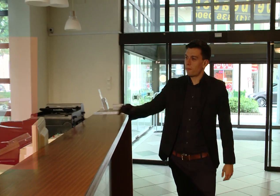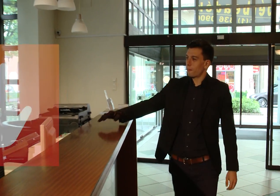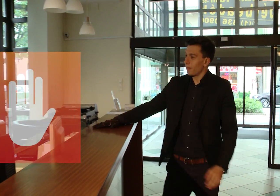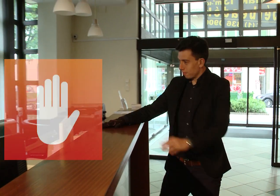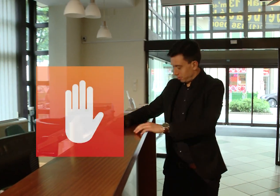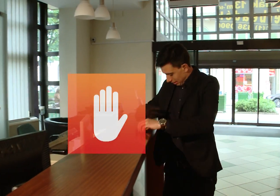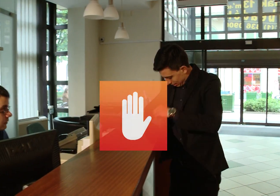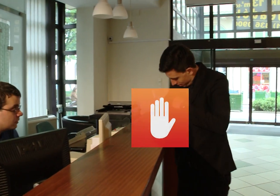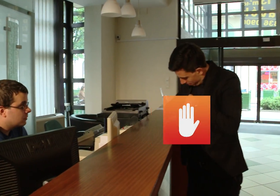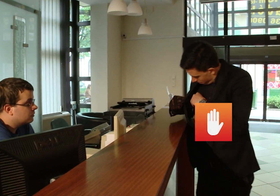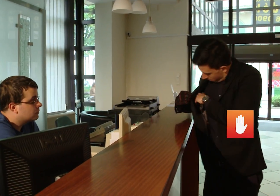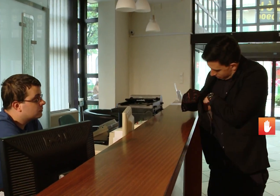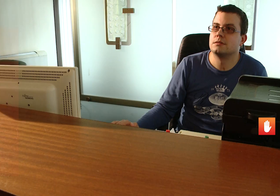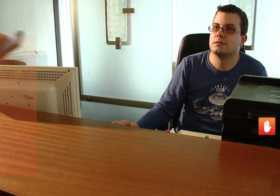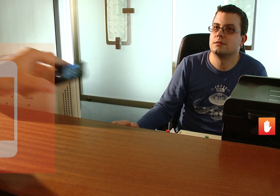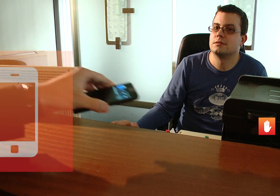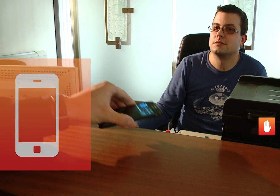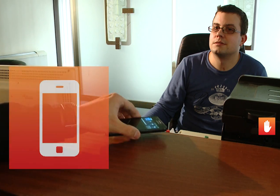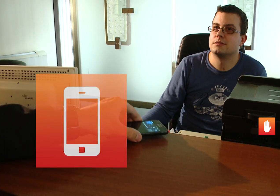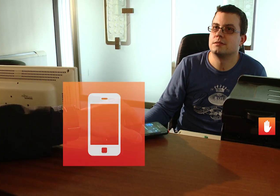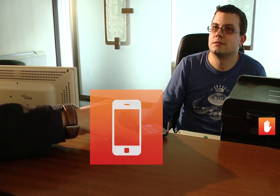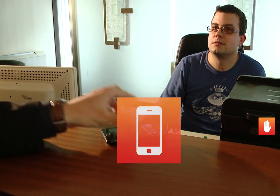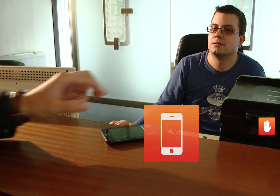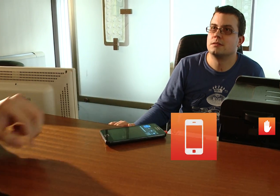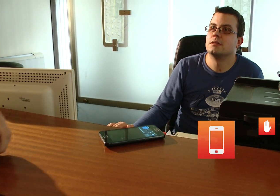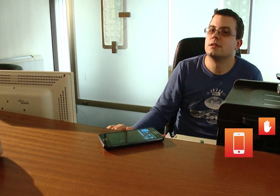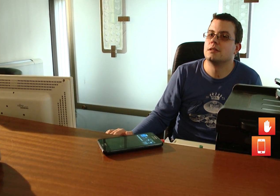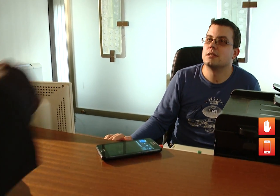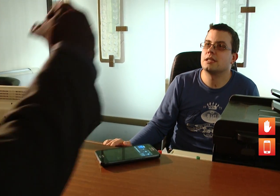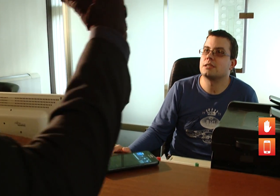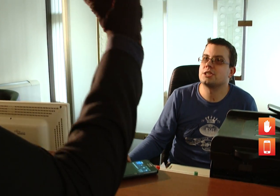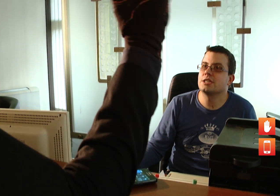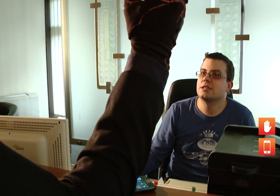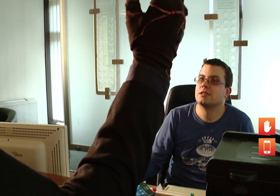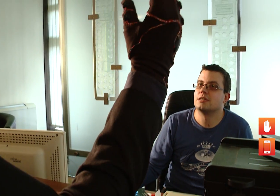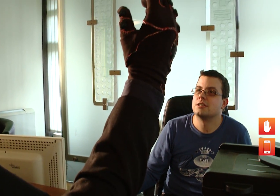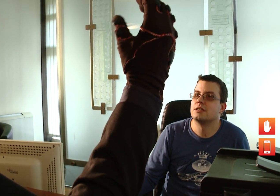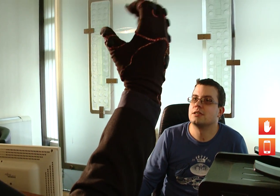A Tolmácskesztyűt a beszédre korlátozottan, vagy teljesen képtelen emberek fogják használni.